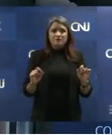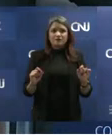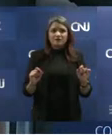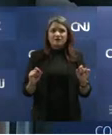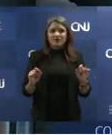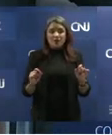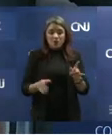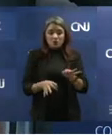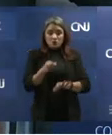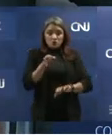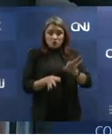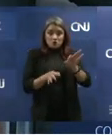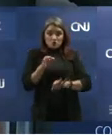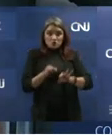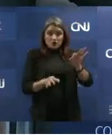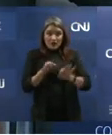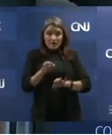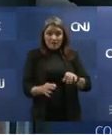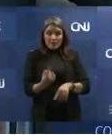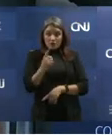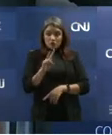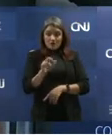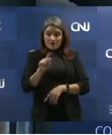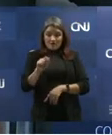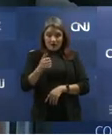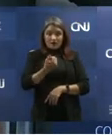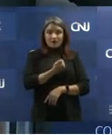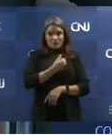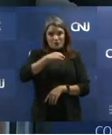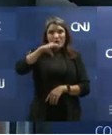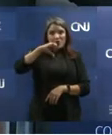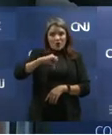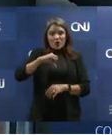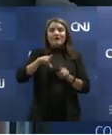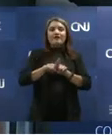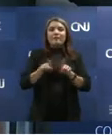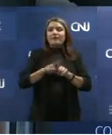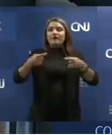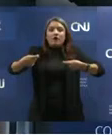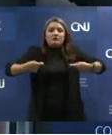Também nós tivemos essa discussão. A disputa de vaga e o próprio Conselho Nacional de Justiça julgou na oportunidade,